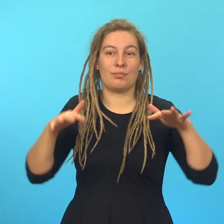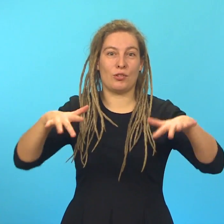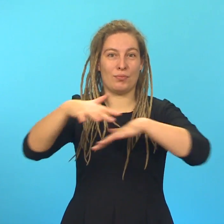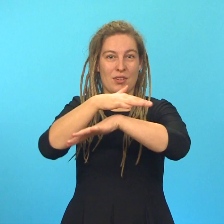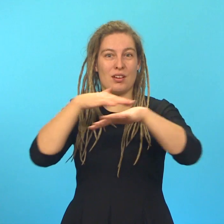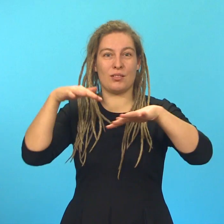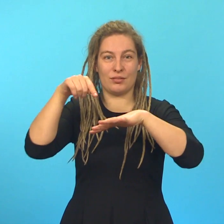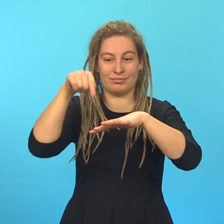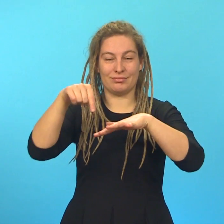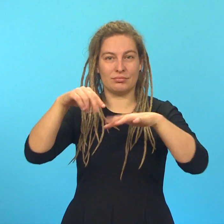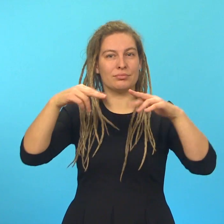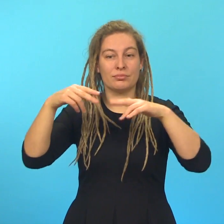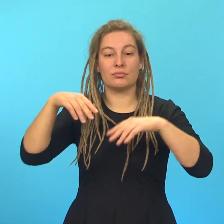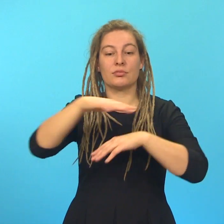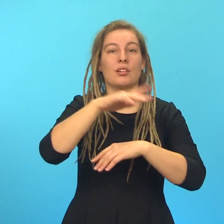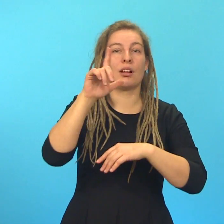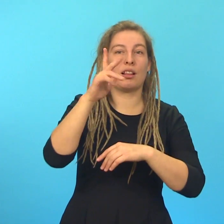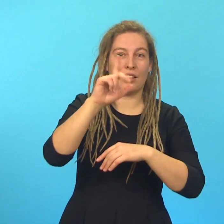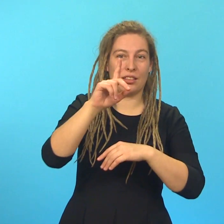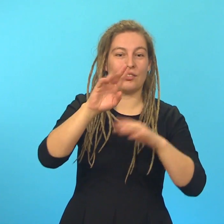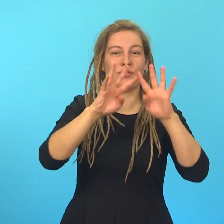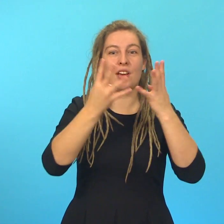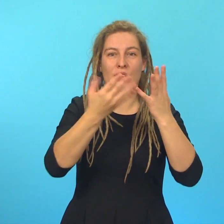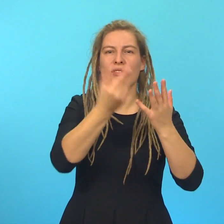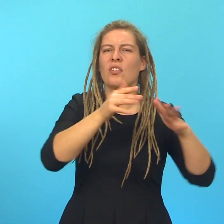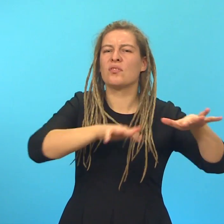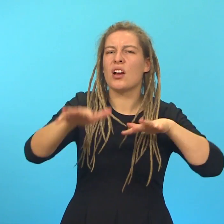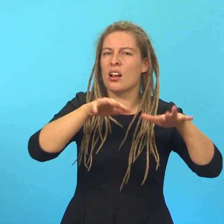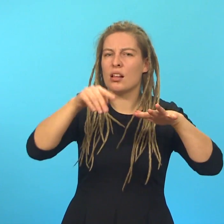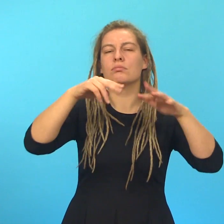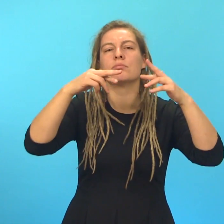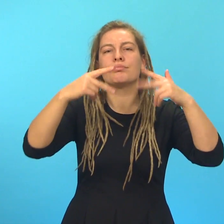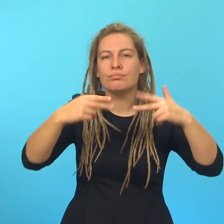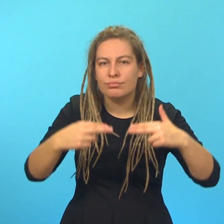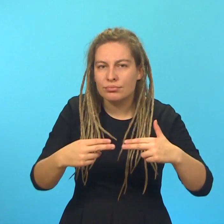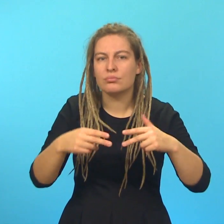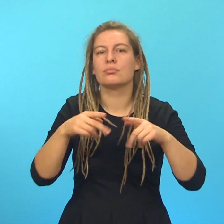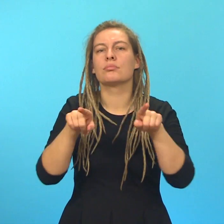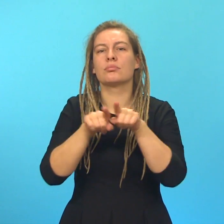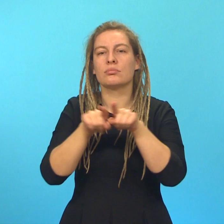bet ir kurčiųjų bendruomenės gyvenime: pertvarkė Lietuvos kurčiųjų draugijos centro valdybos veiklą,